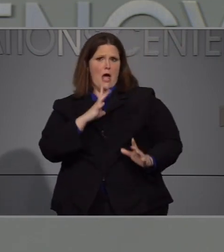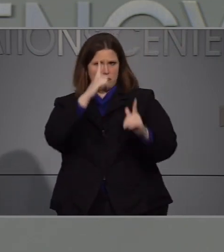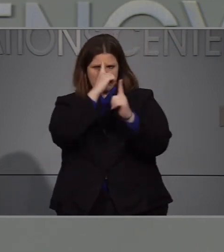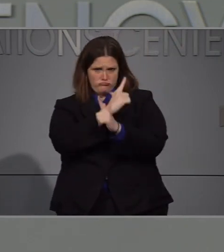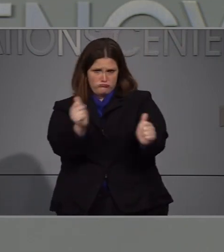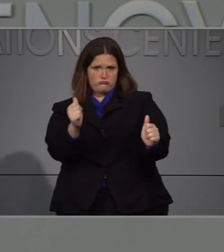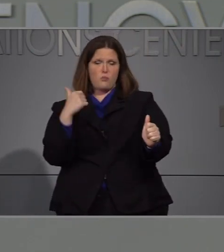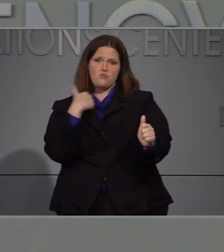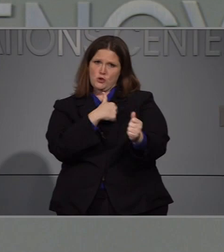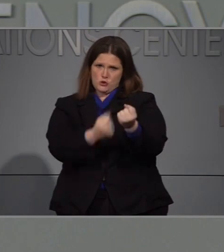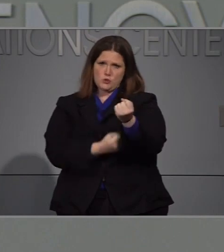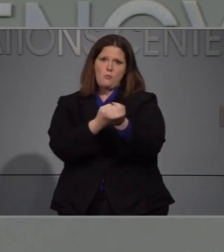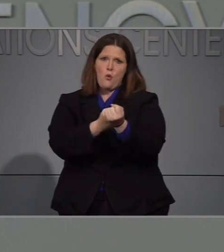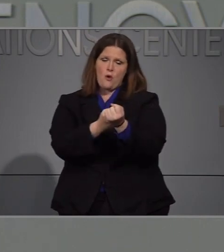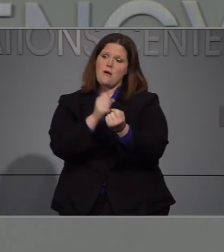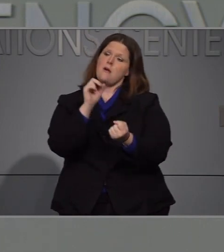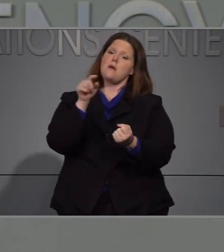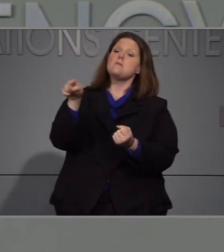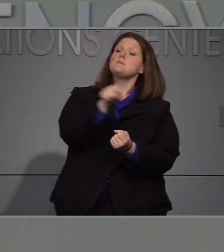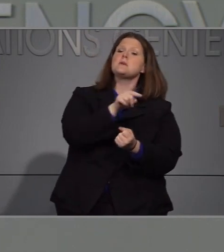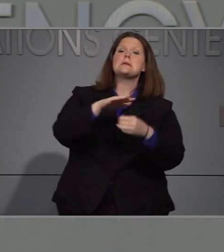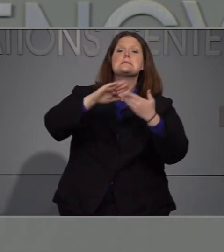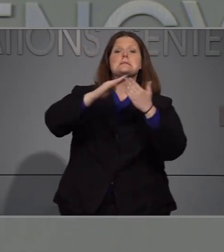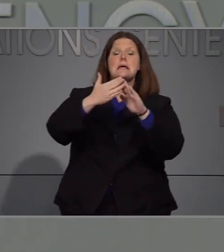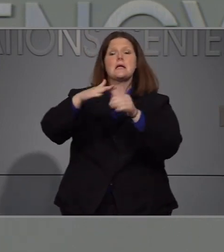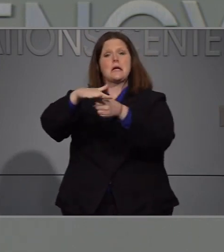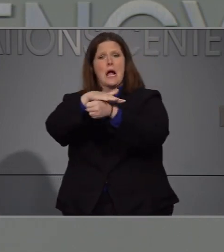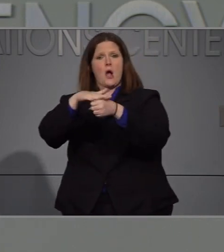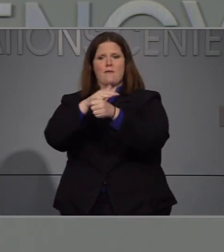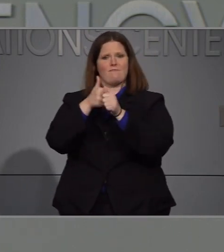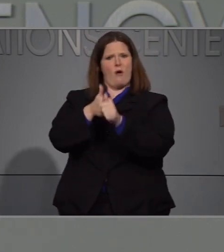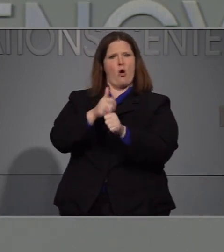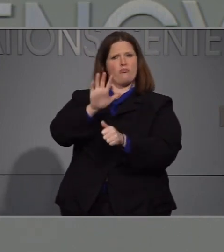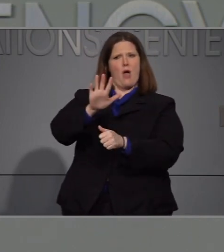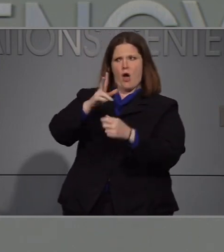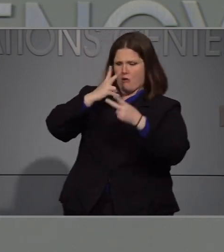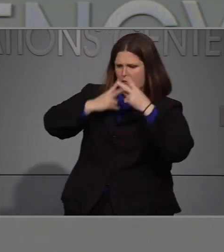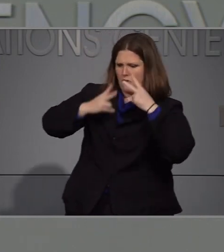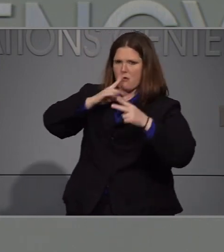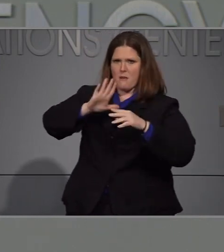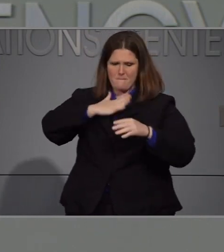están viendo algo que hay más casos, pero esto van a poder adaptarme lo que es también de